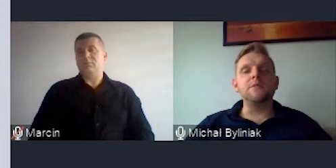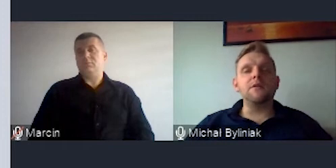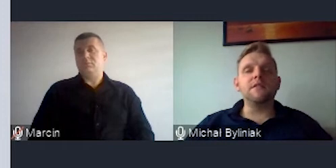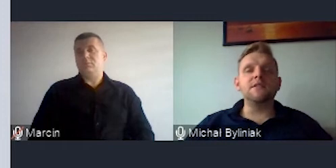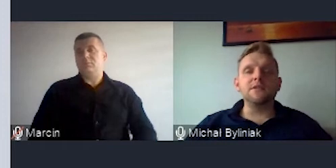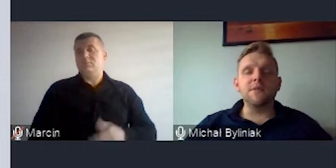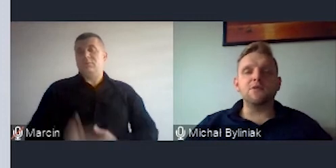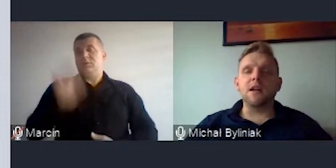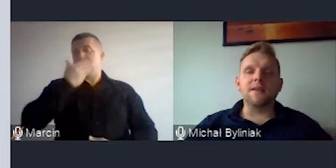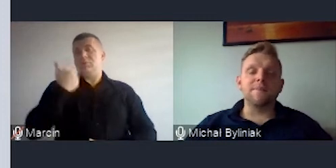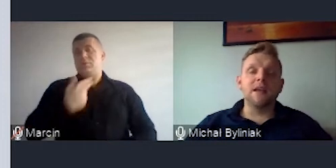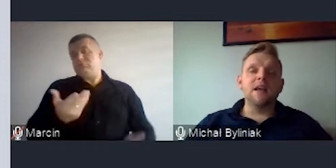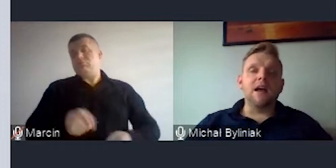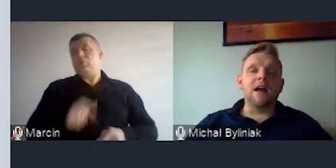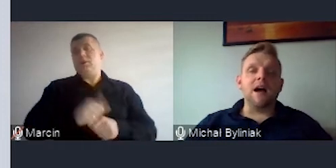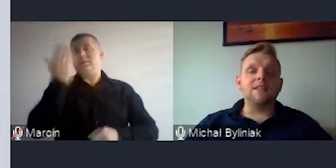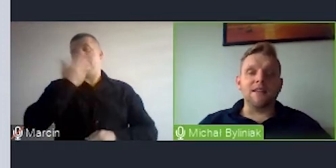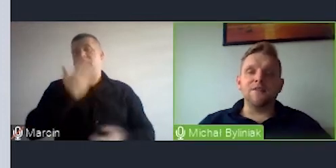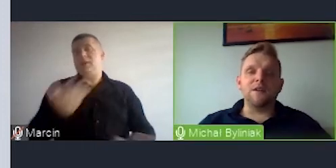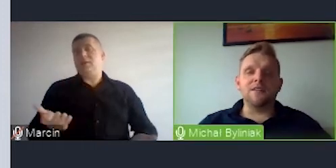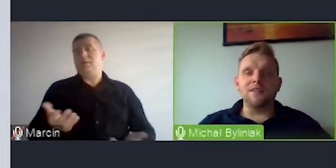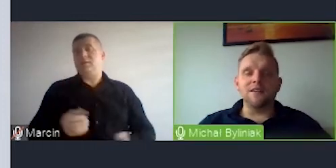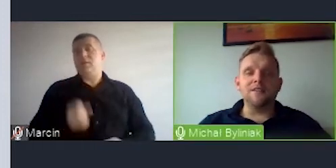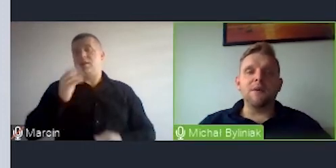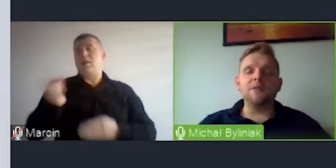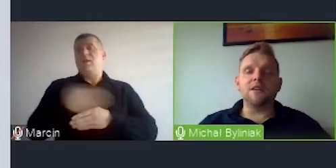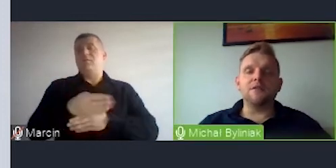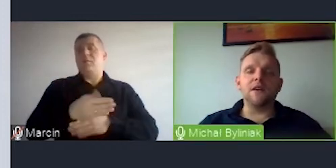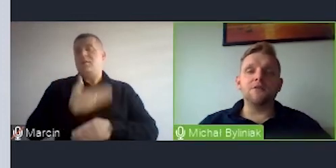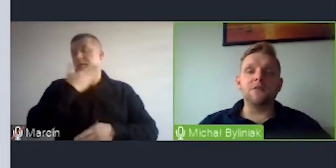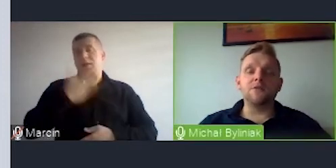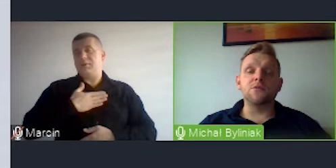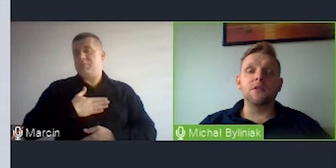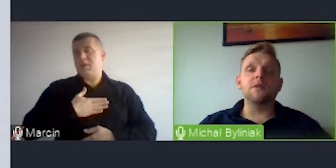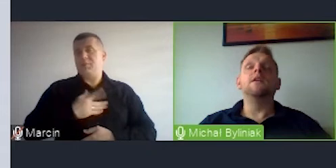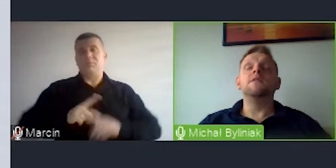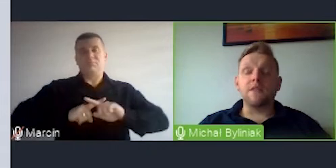W czarno-białej wersji będzie biało-czarna, a takiej flagi nie mamy i taką flagą się nie posługujemy.